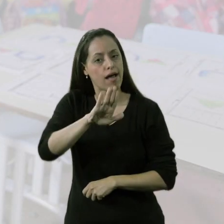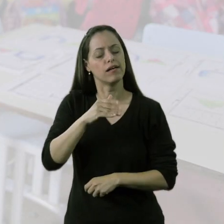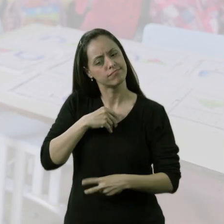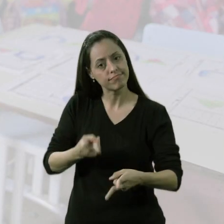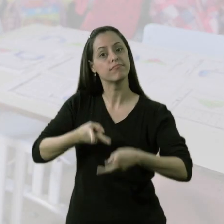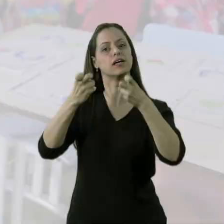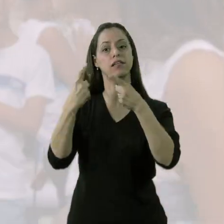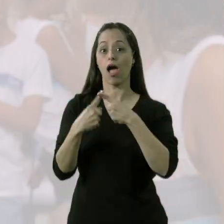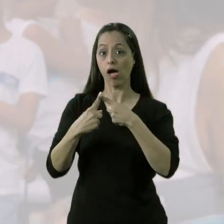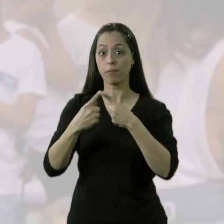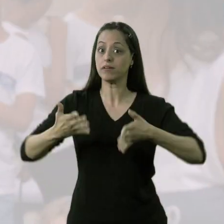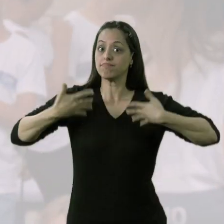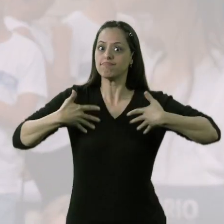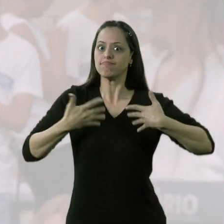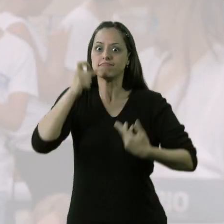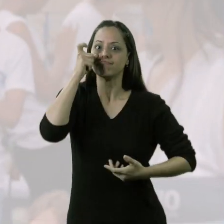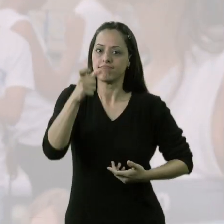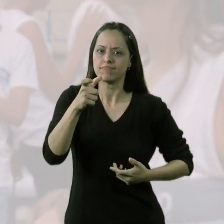Eu vi diferença porque ela se interessou mais.